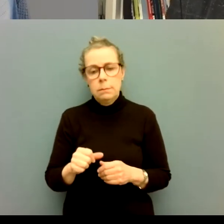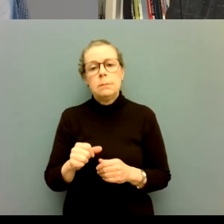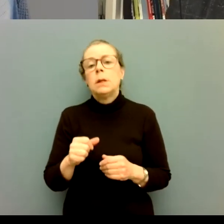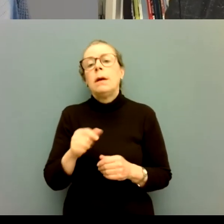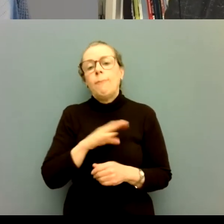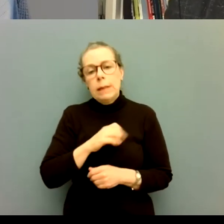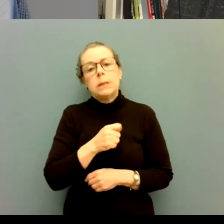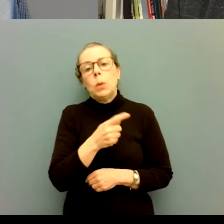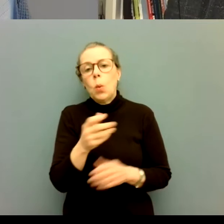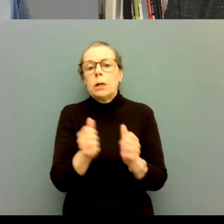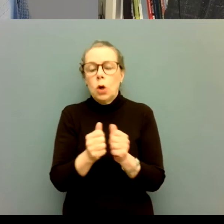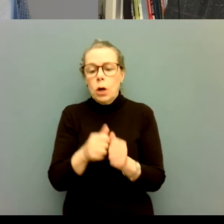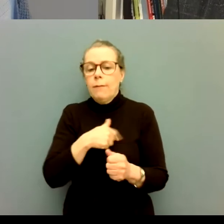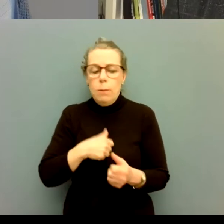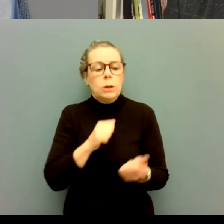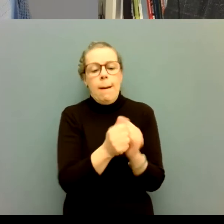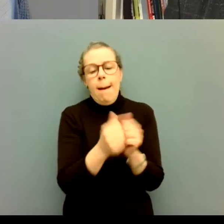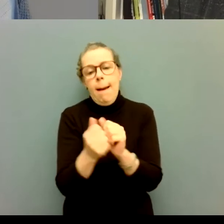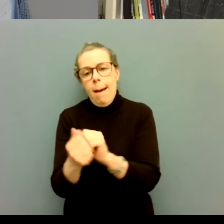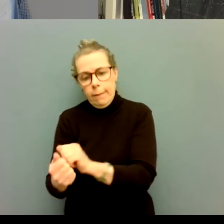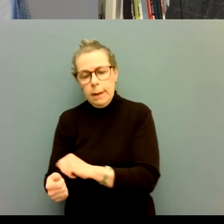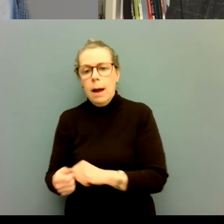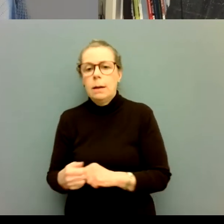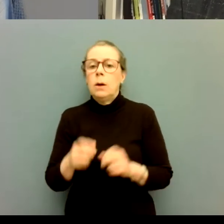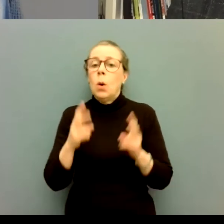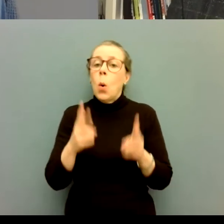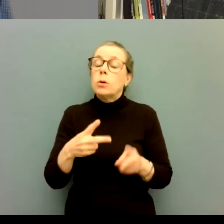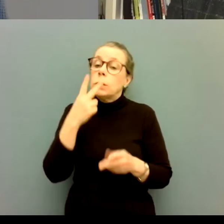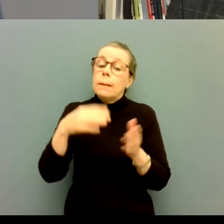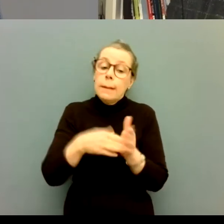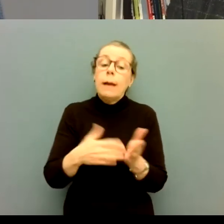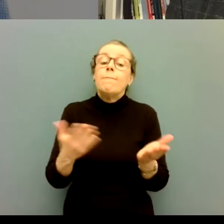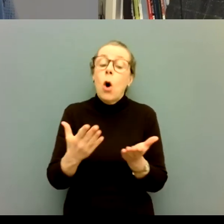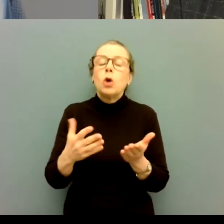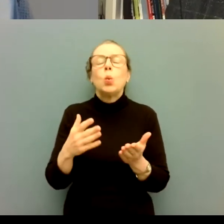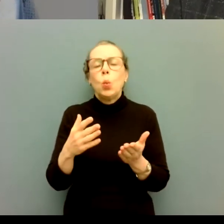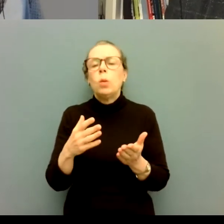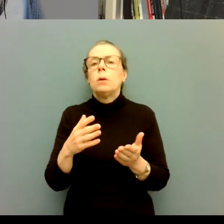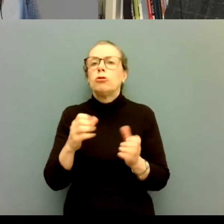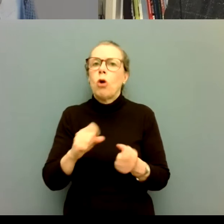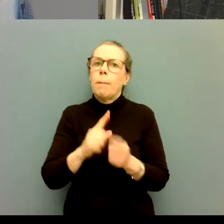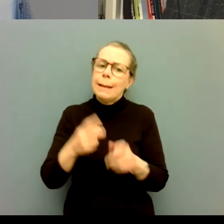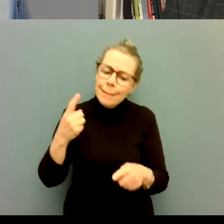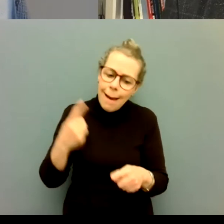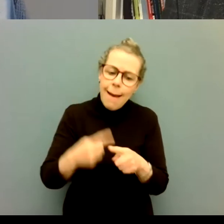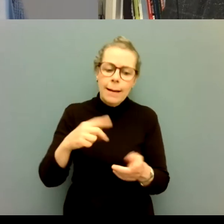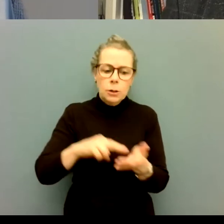Vi måste se till att det blir ett enkelt system när det gäller resursfördelning.